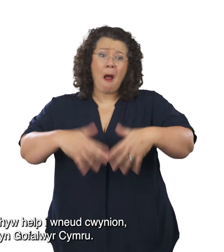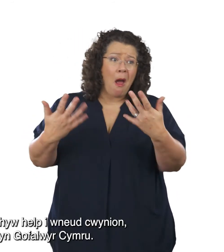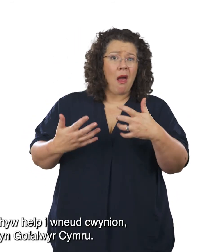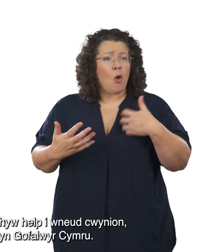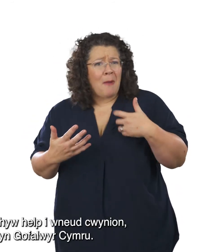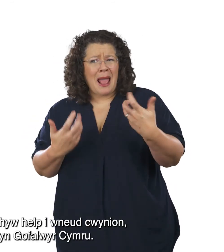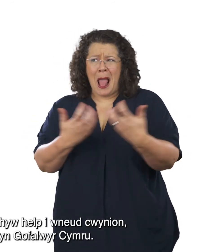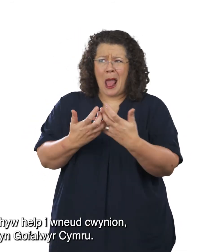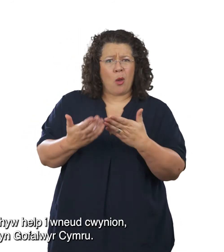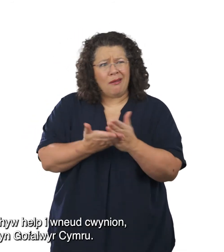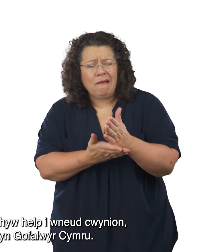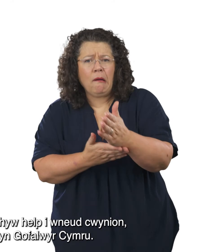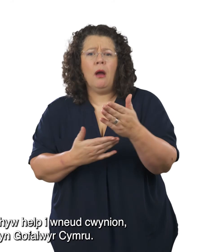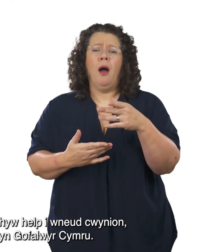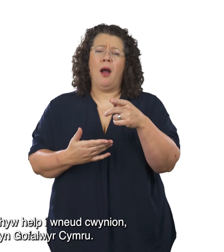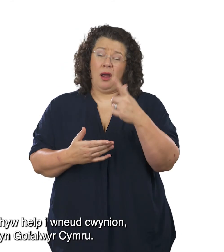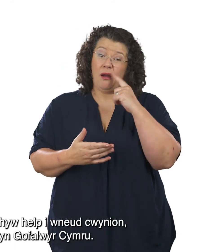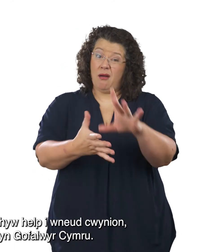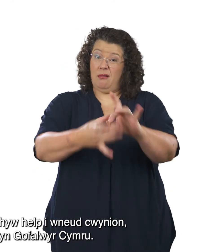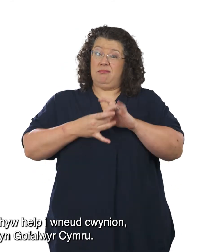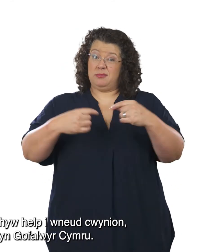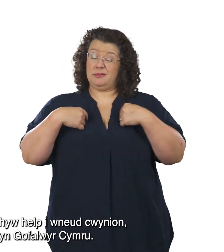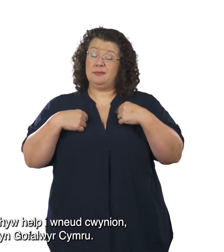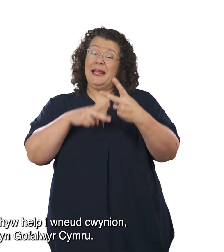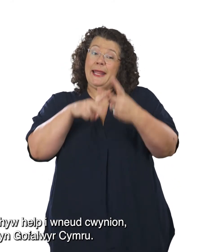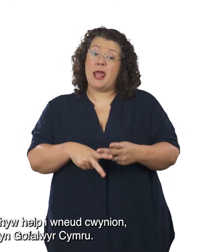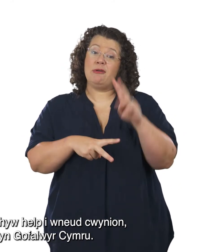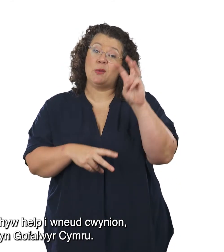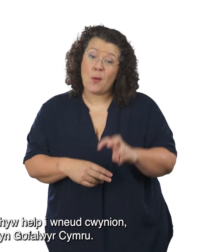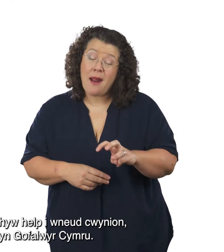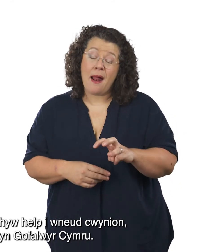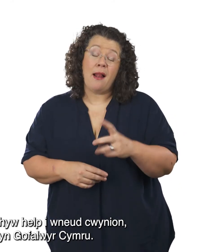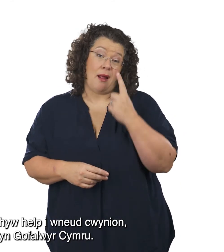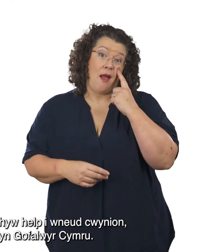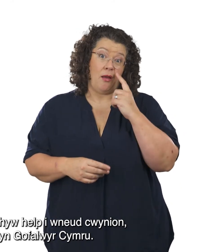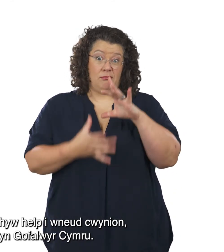Os ydych am gael unrhyw help i wneud cwynion, gofynnwch i ni yn Gofalwyr Cymru.